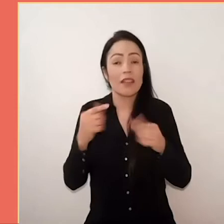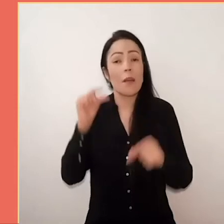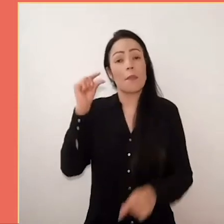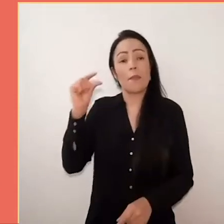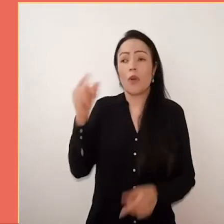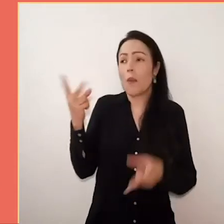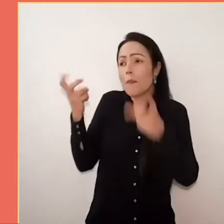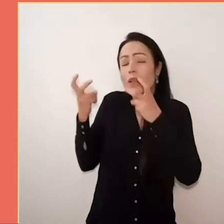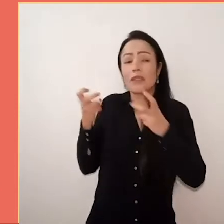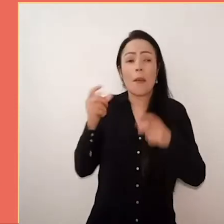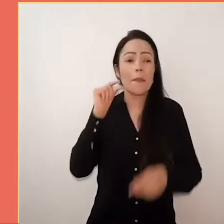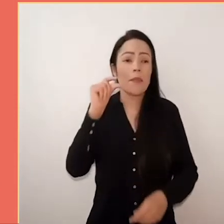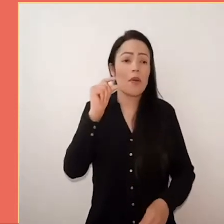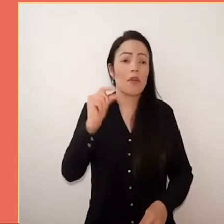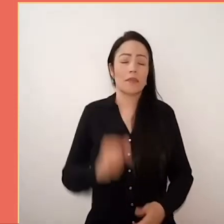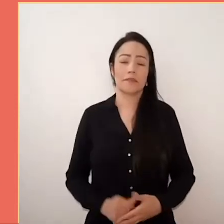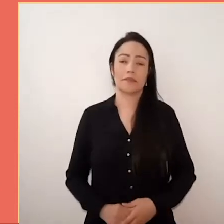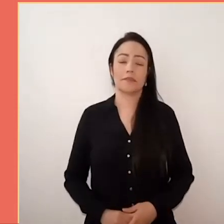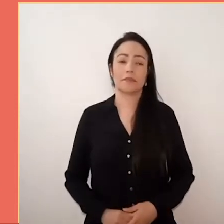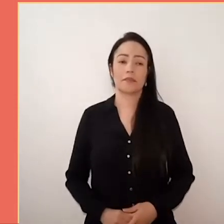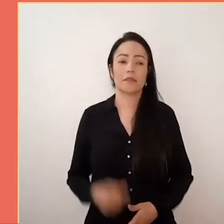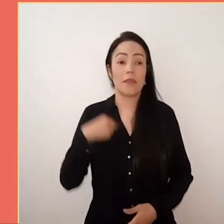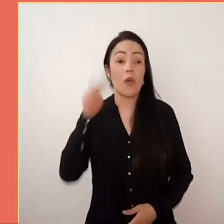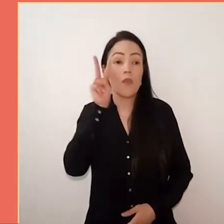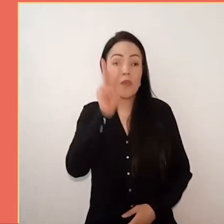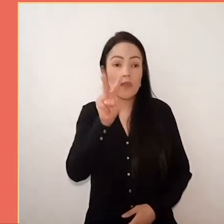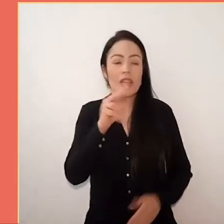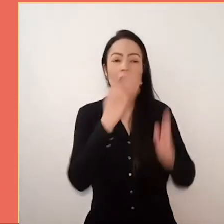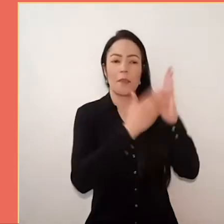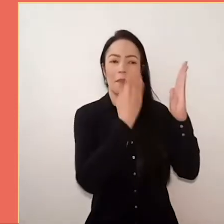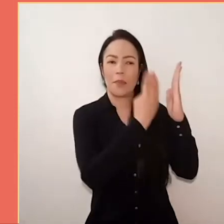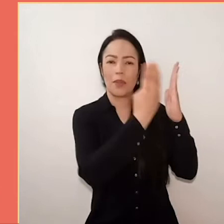Quando eu vi a biblioteca comunitária Caminhos da Leitura,